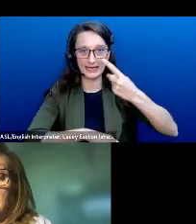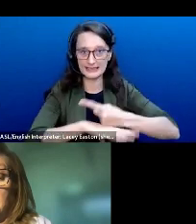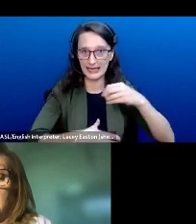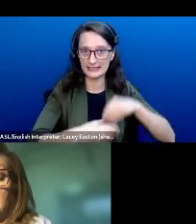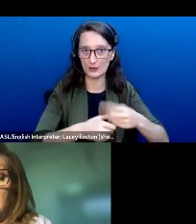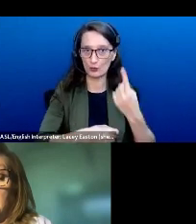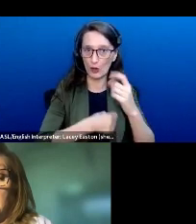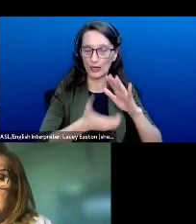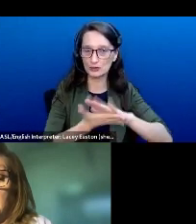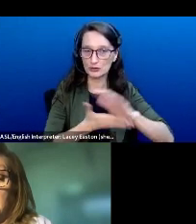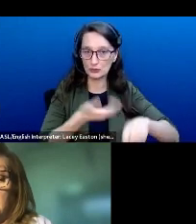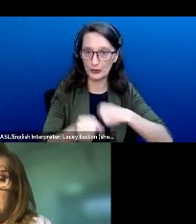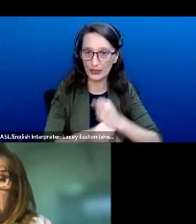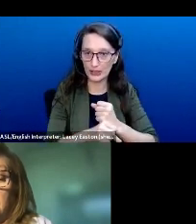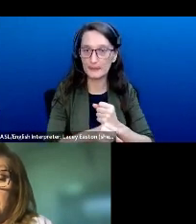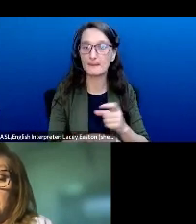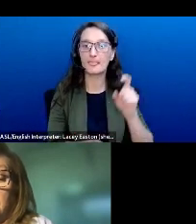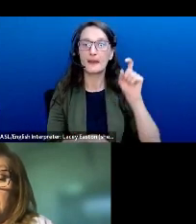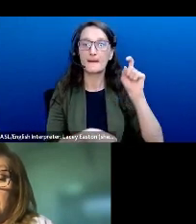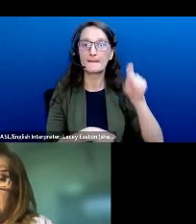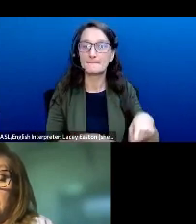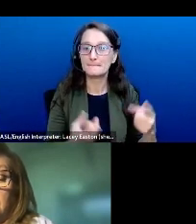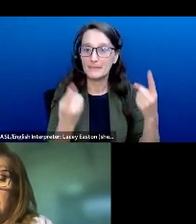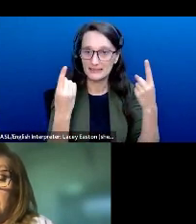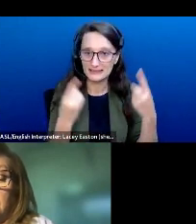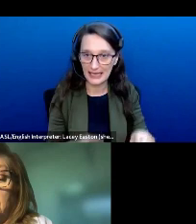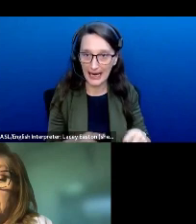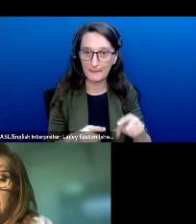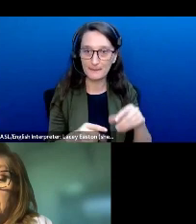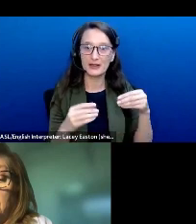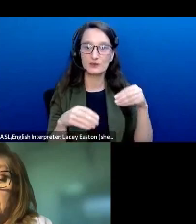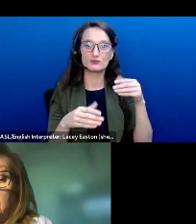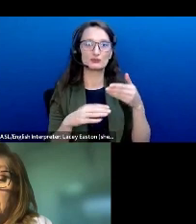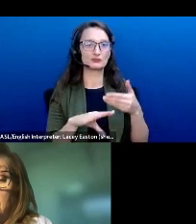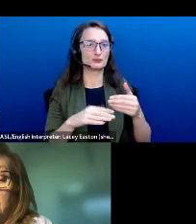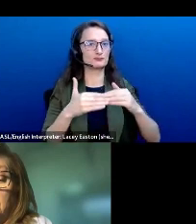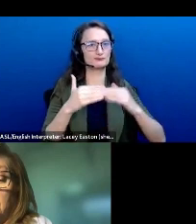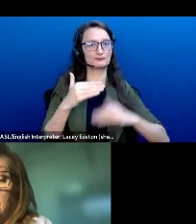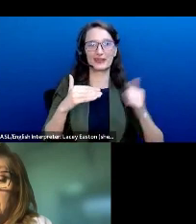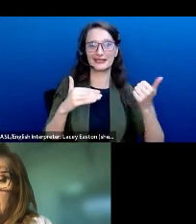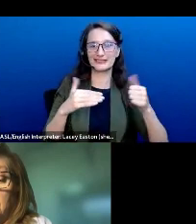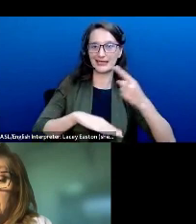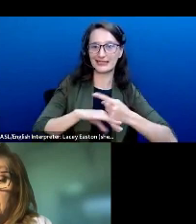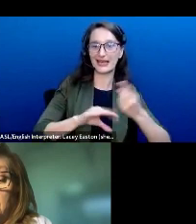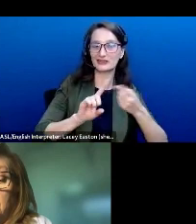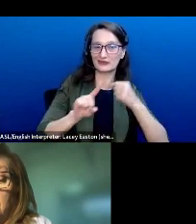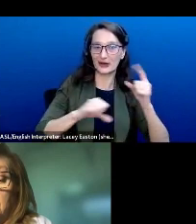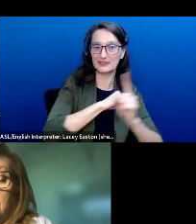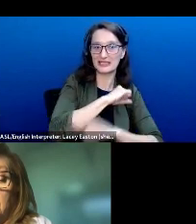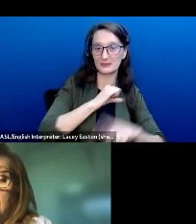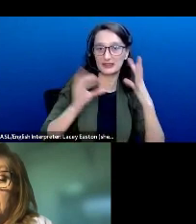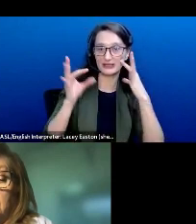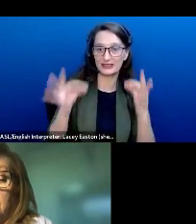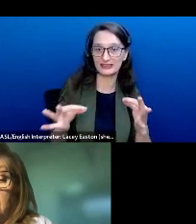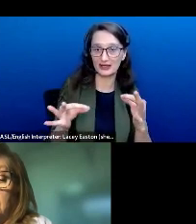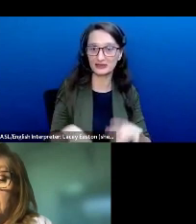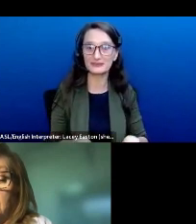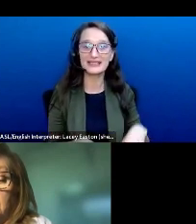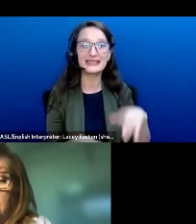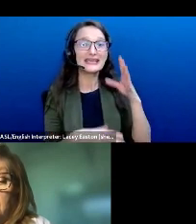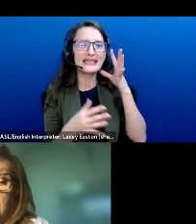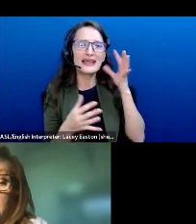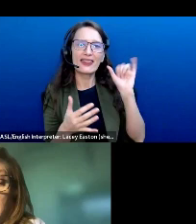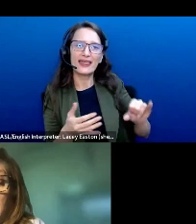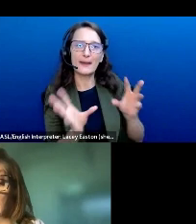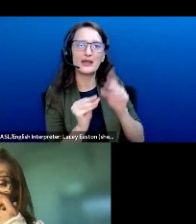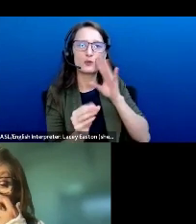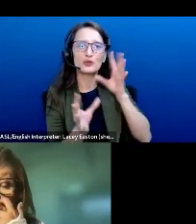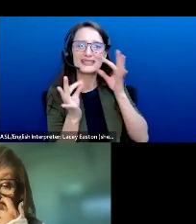decisión disciplinaria. Determina si el comportamiento está relacionado con la discapacidad. Los padres deben ser incluidos en el